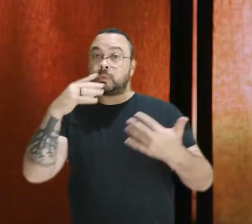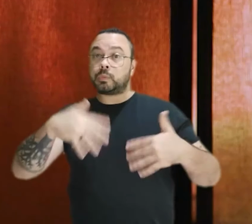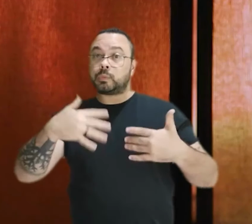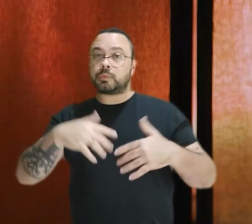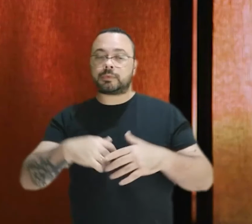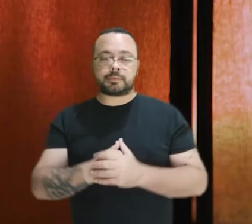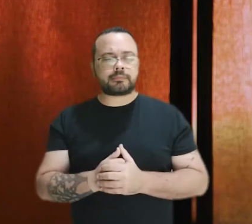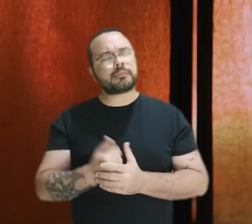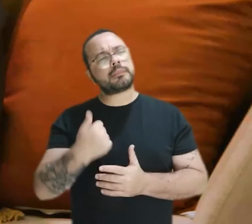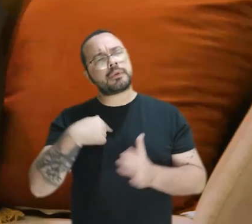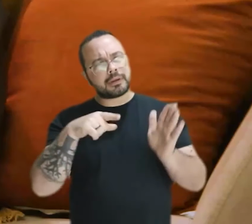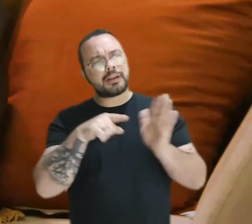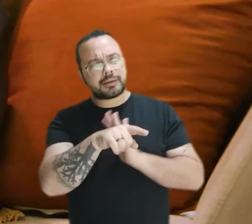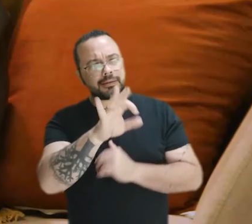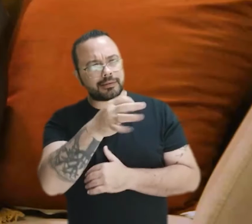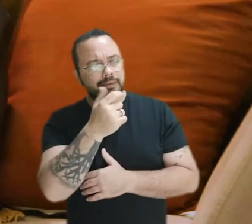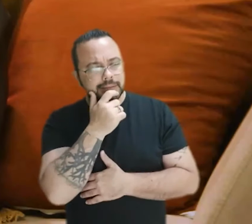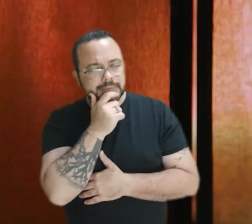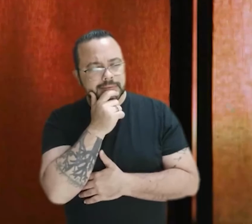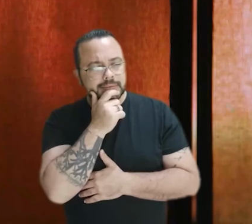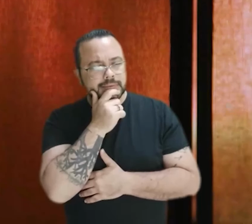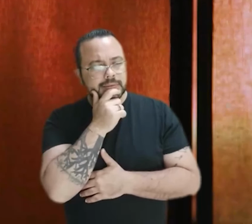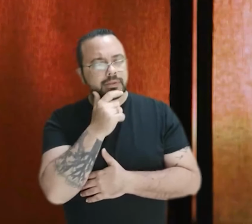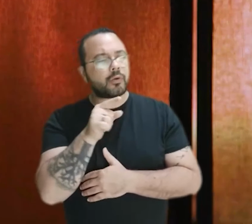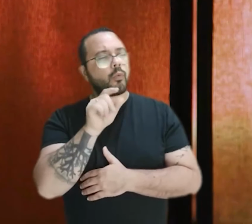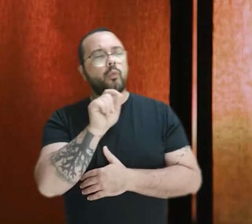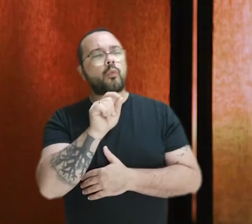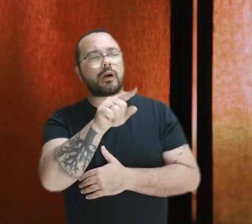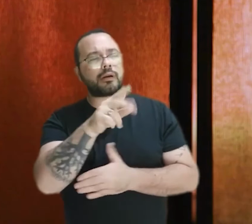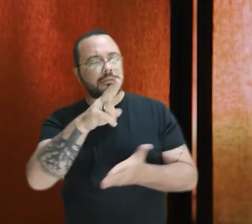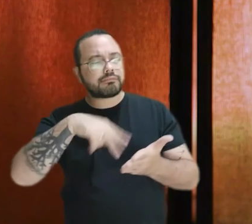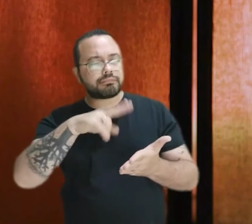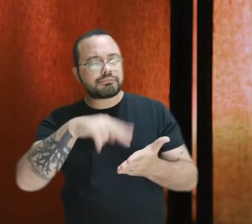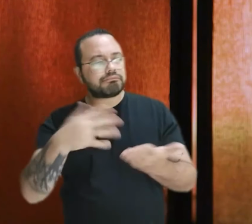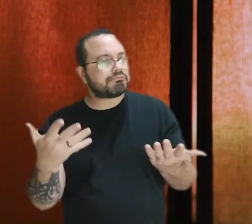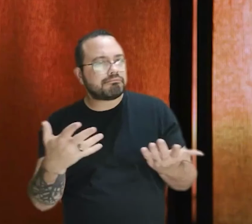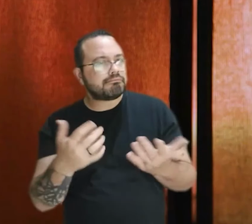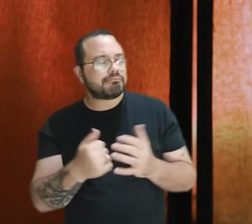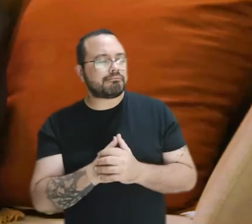Sabe que eu ia te perguntar... É. Que que você tá lendo ultimamente? Enfim, que tem...